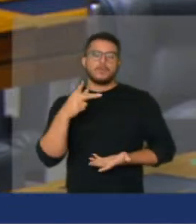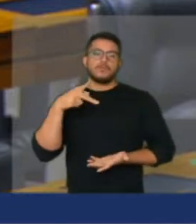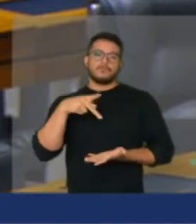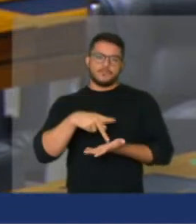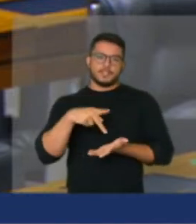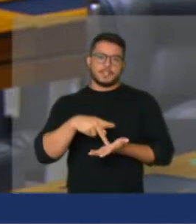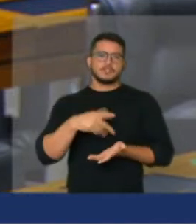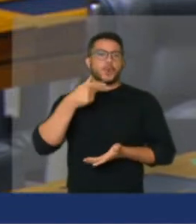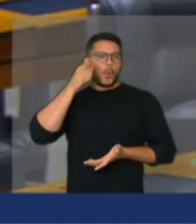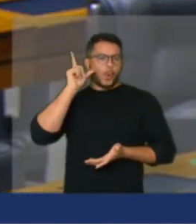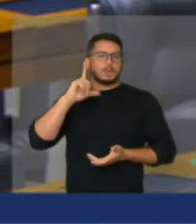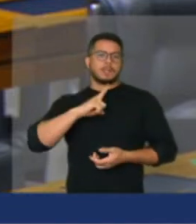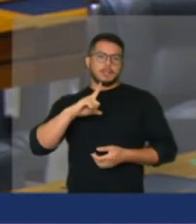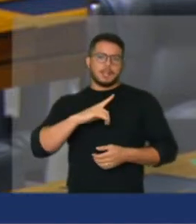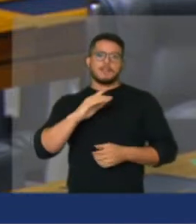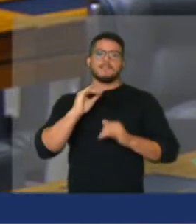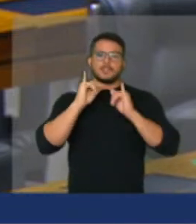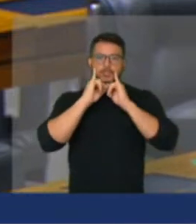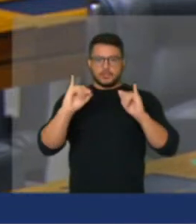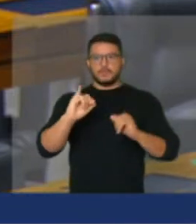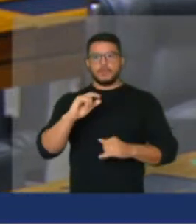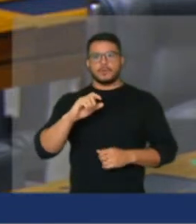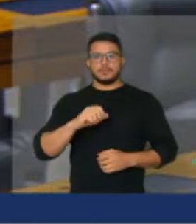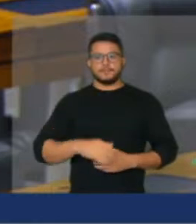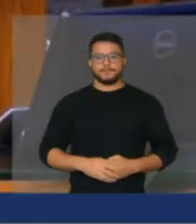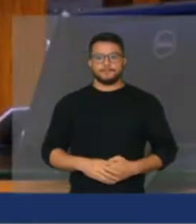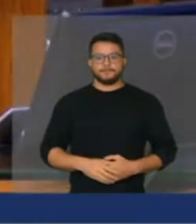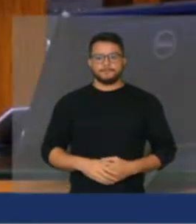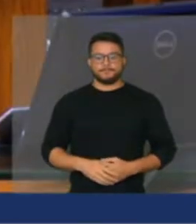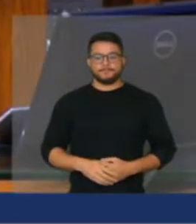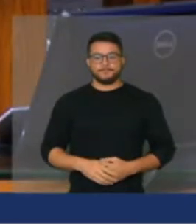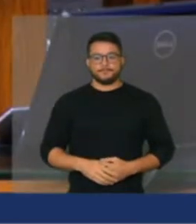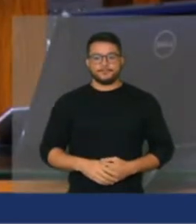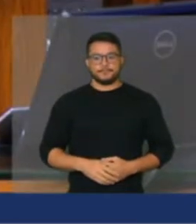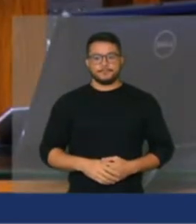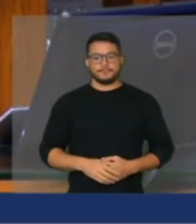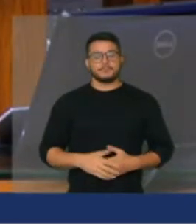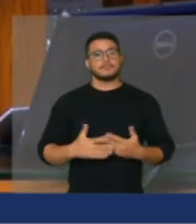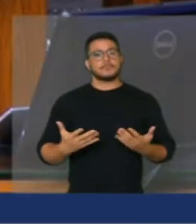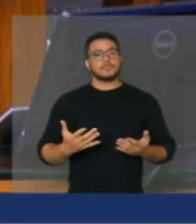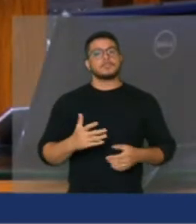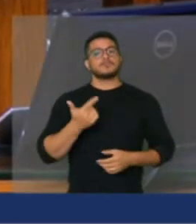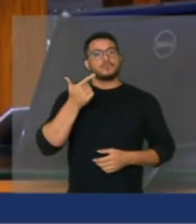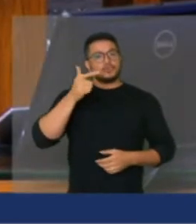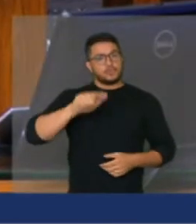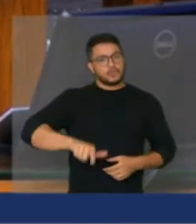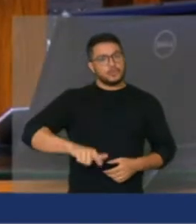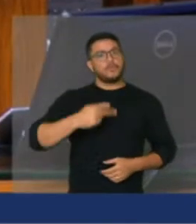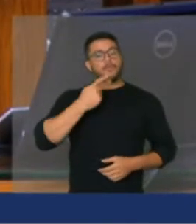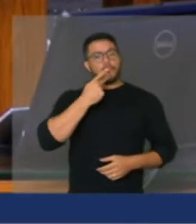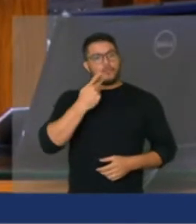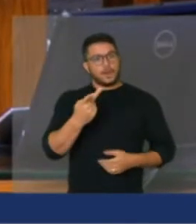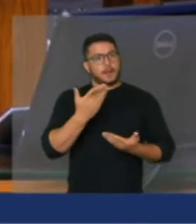INFORMO MAIS UMA VEZ E MAIS UMA VEZ PUBLICAMENTE PARA QUE NÃO HAJA QUESTIONAMENTO AMANHÃ DE QUE POR DETERMINAÇÃO DO PRESIDENTE ARTHUR LIRA E PELO ACORDO DAS